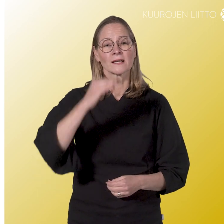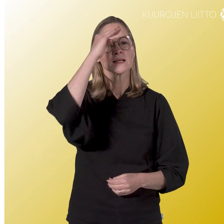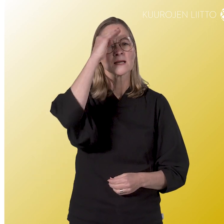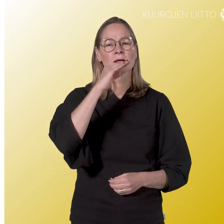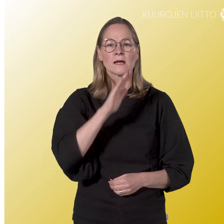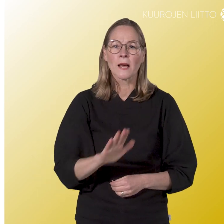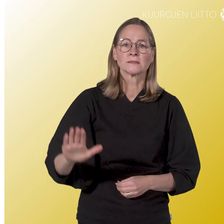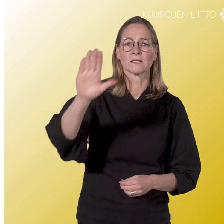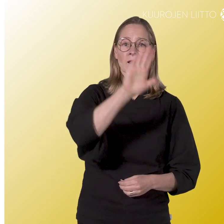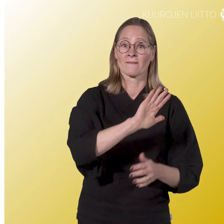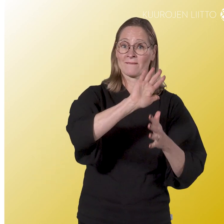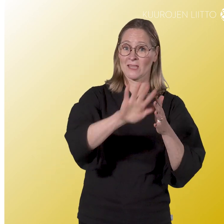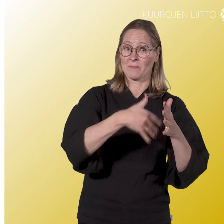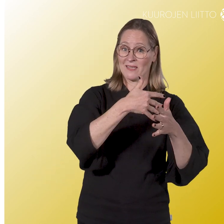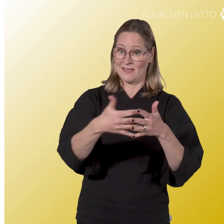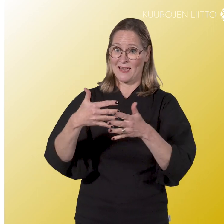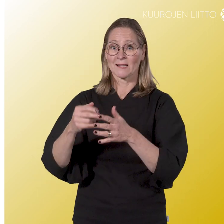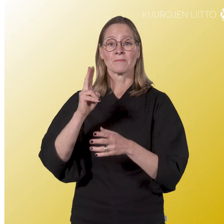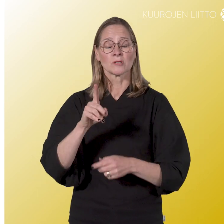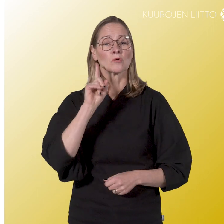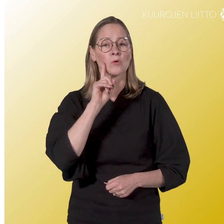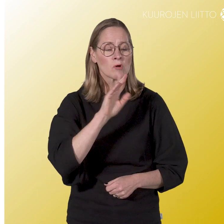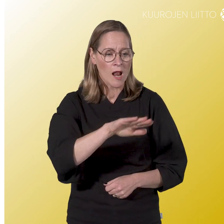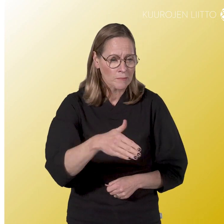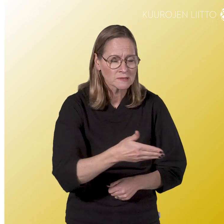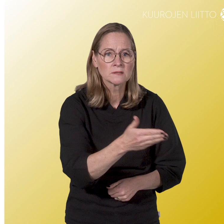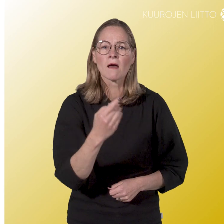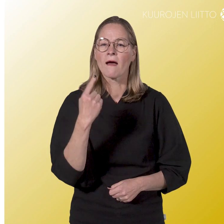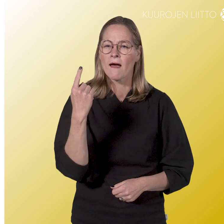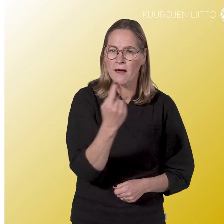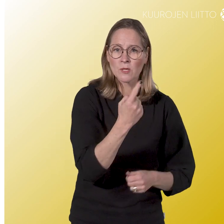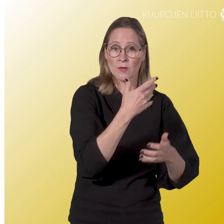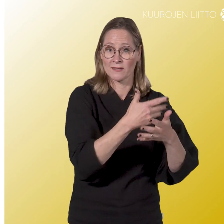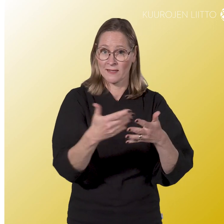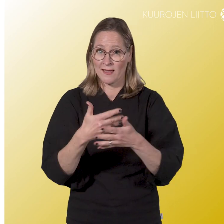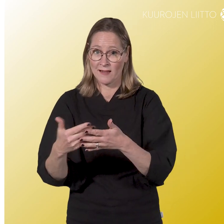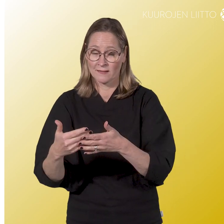Kansalliset viittomakielet ovat kuuroille lapsille ainoat kielet, -